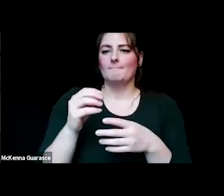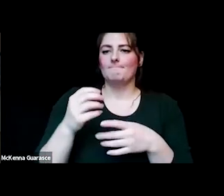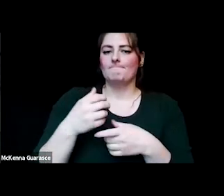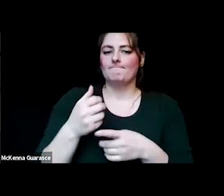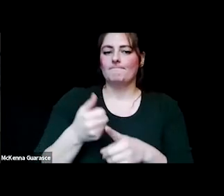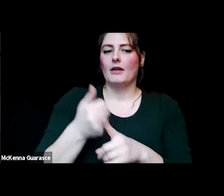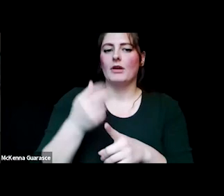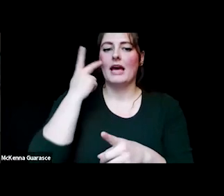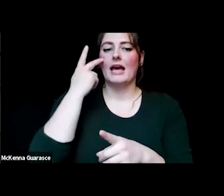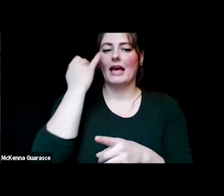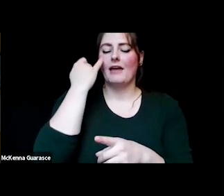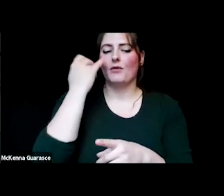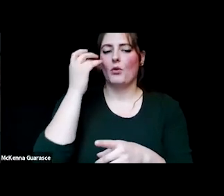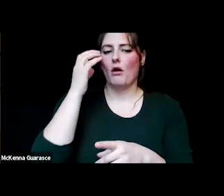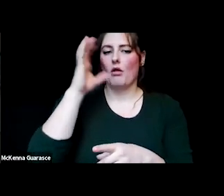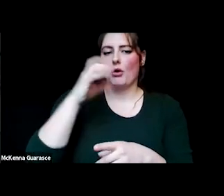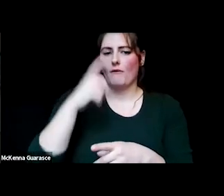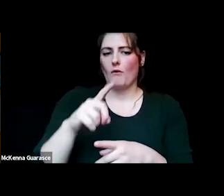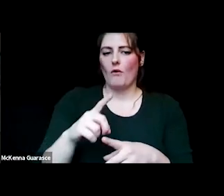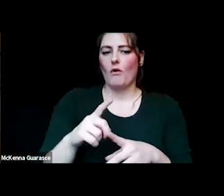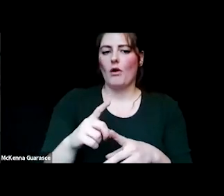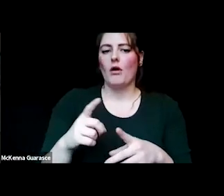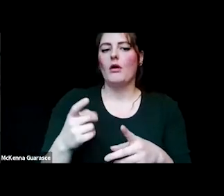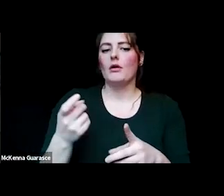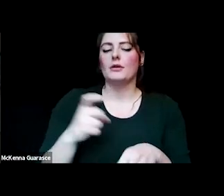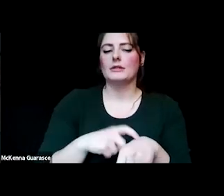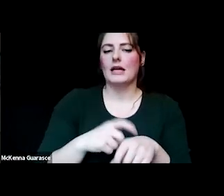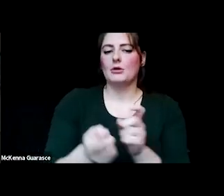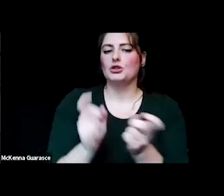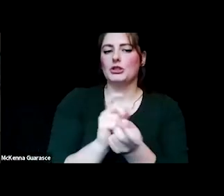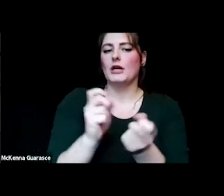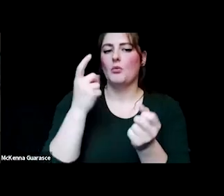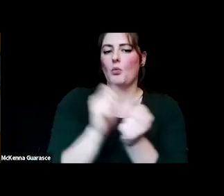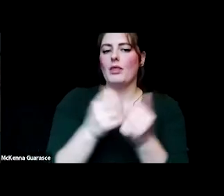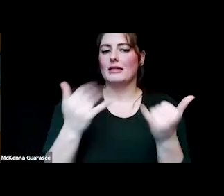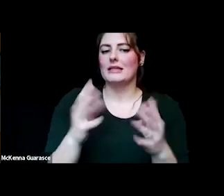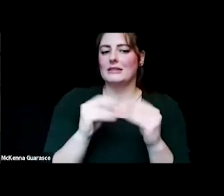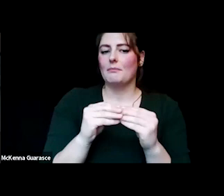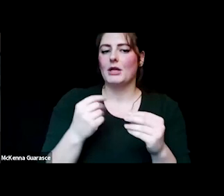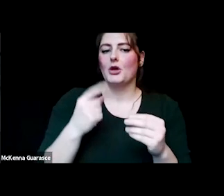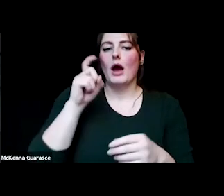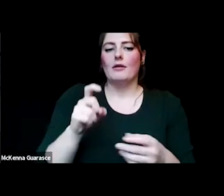un impacto transformacional como el descrito en el testimonio de hoy. Tienen que ayudar a las personas en el punto en que están, y las iniciativas basadas en el lugar